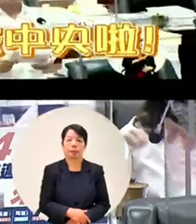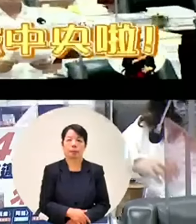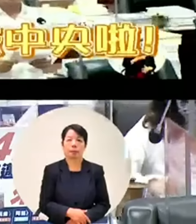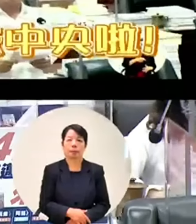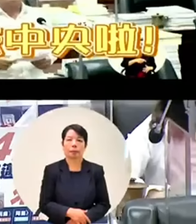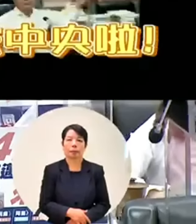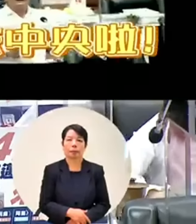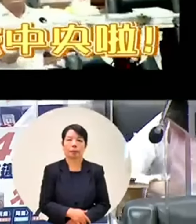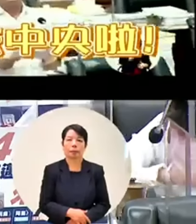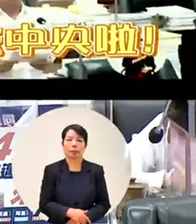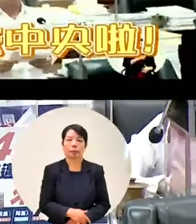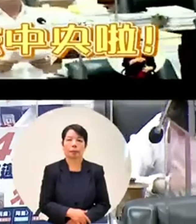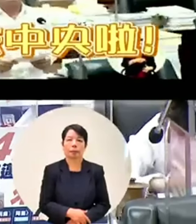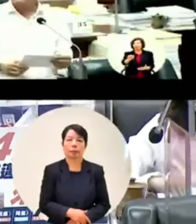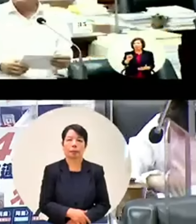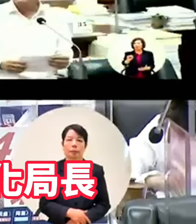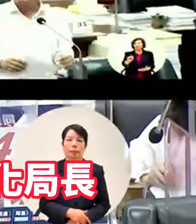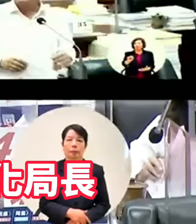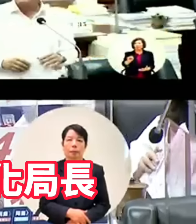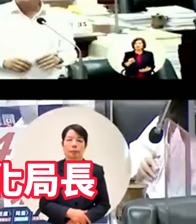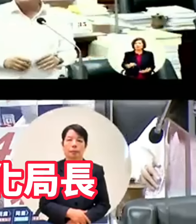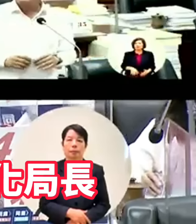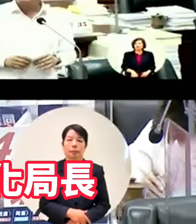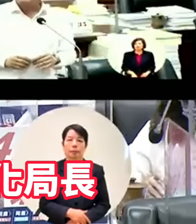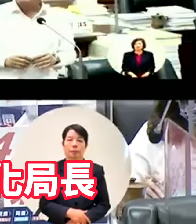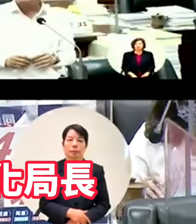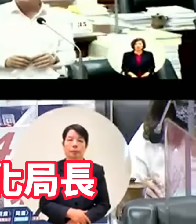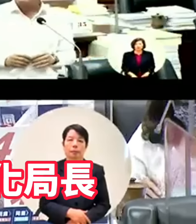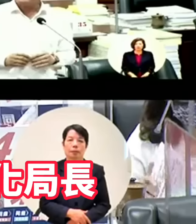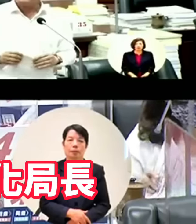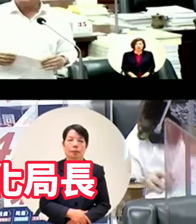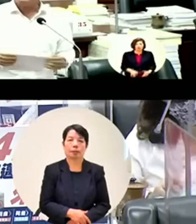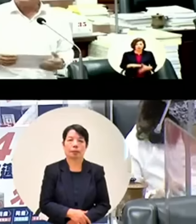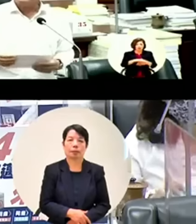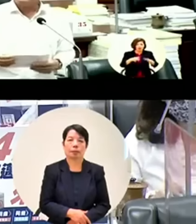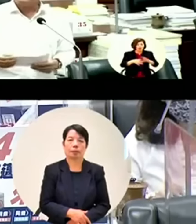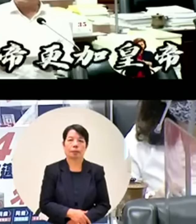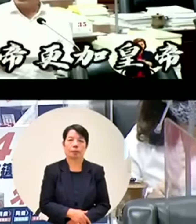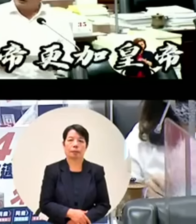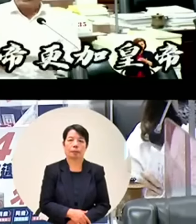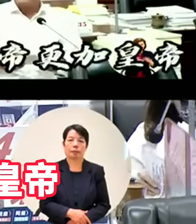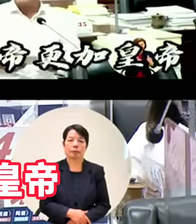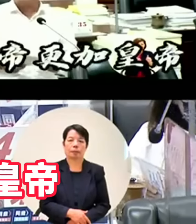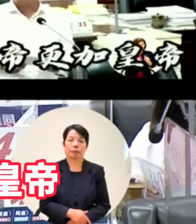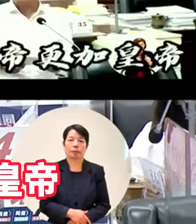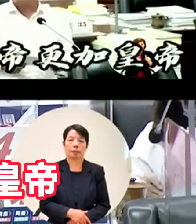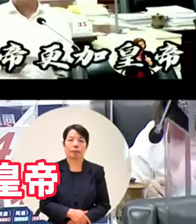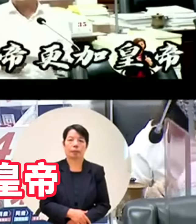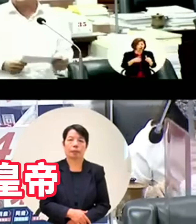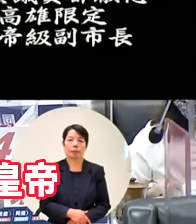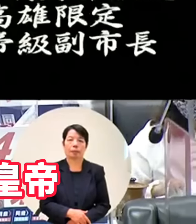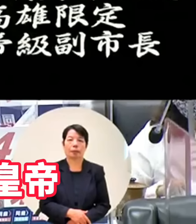去中央啦 我沒看過這個文化局長 跟副市長 實在比皇帝還皇帝